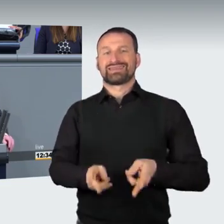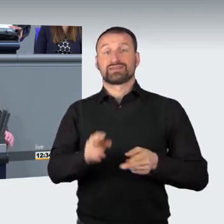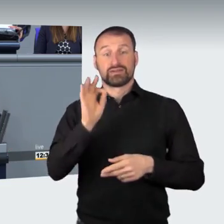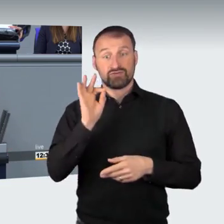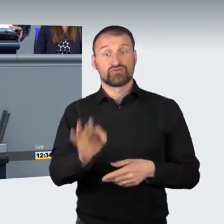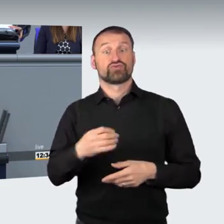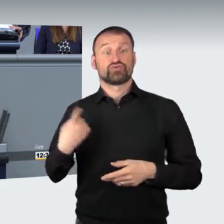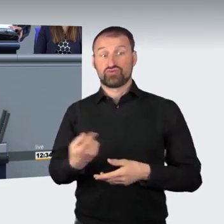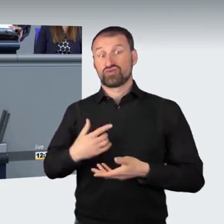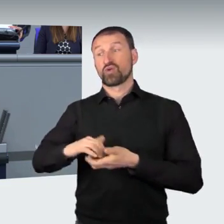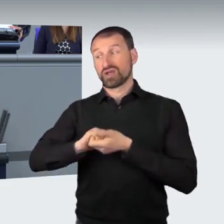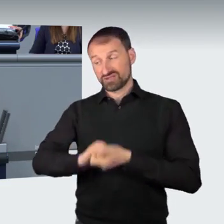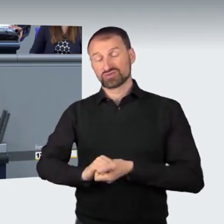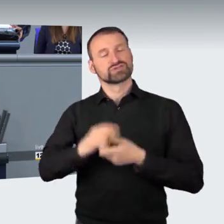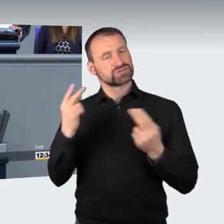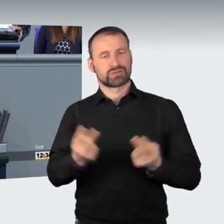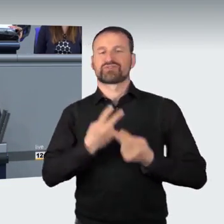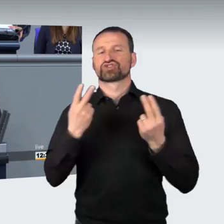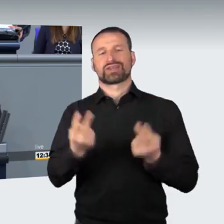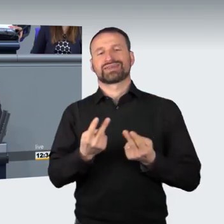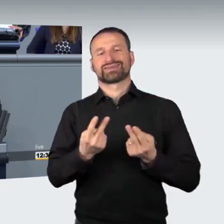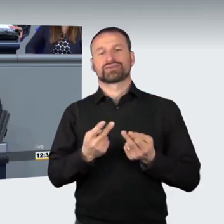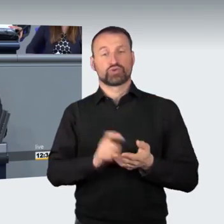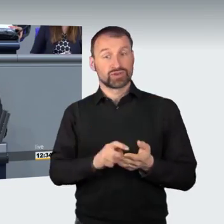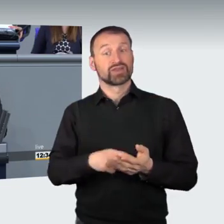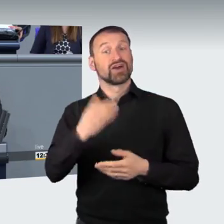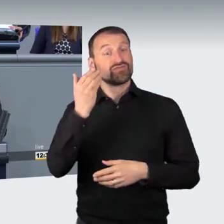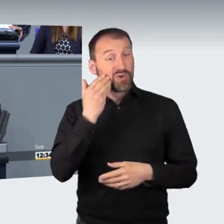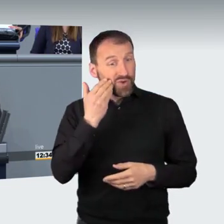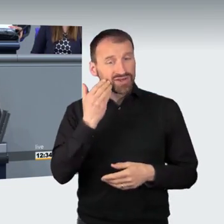ist das Mietrecht in Deutschland zu Recht mieterfreundlich